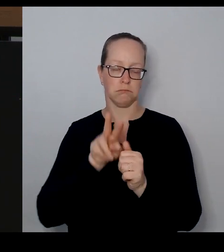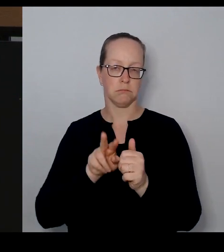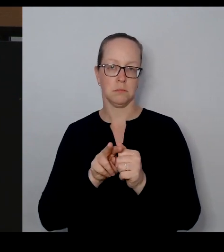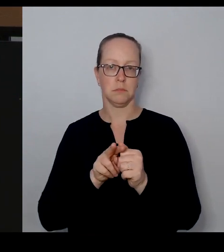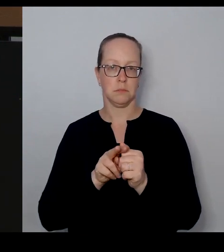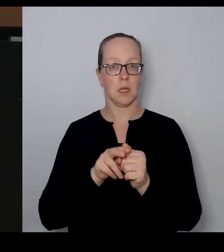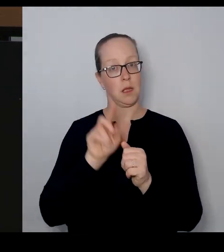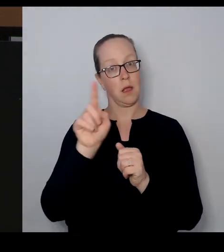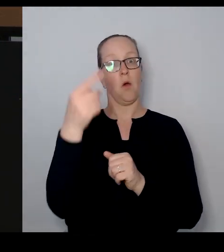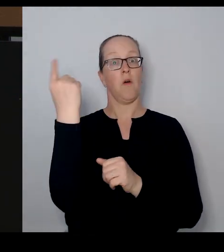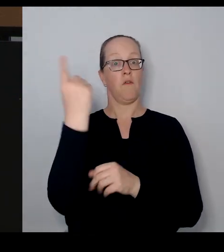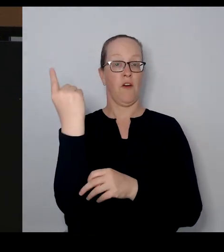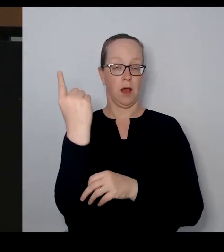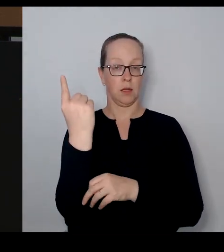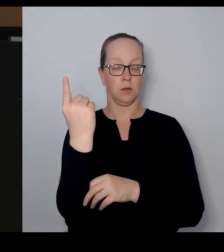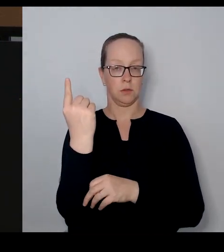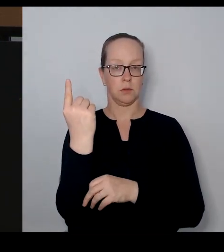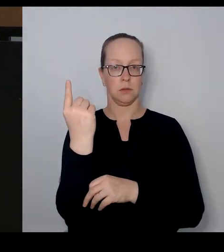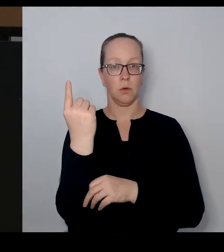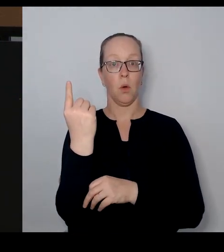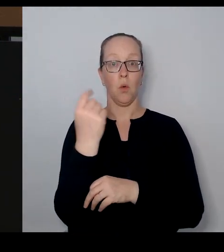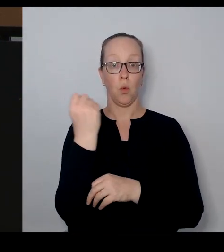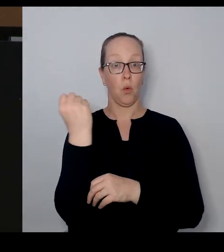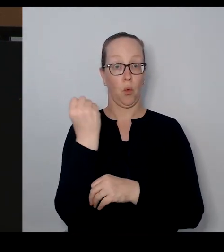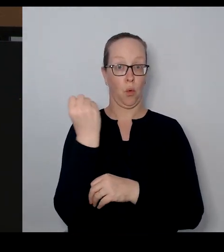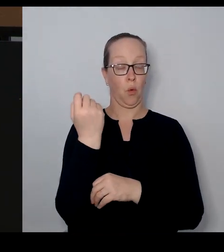den finanzielle Transaktionen zu eröffnen scheinen.